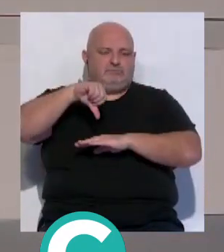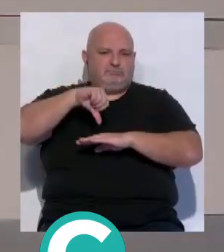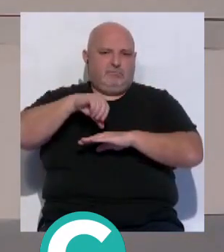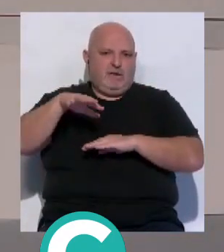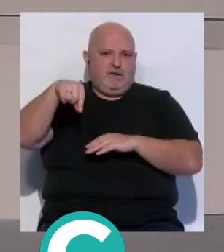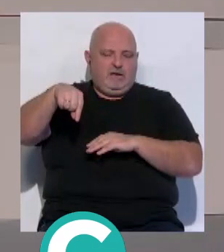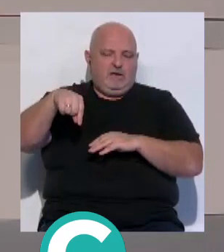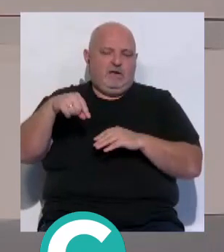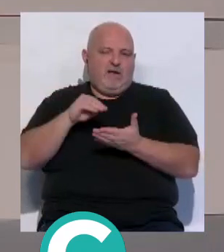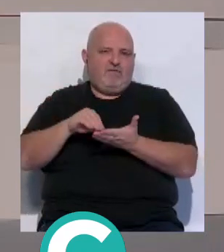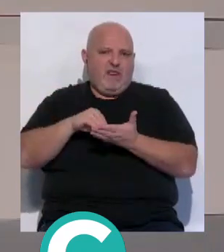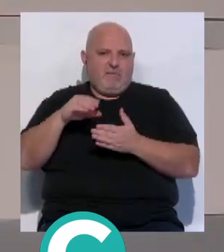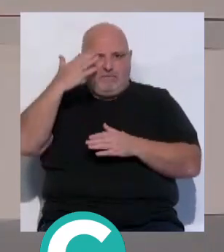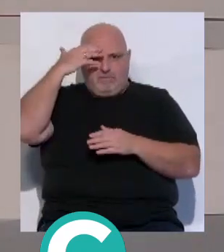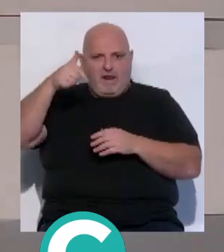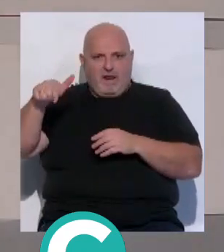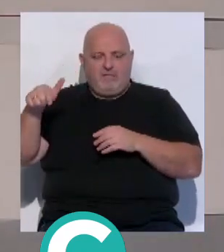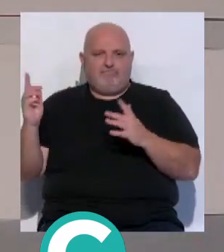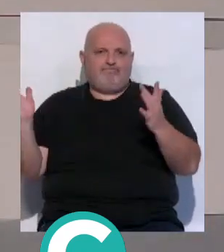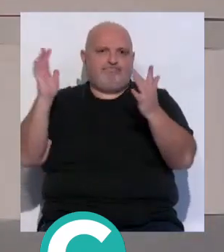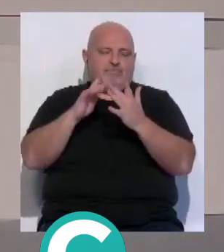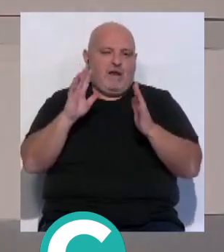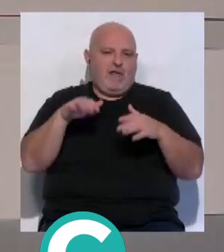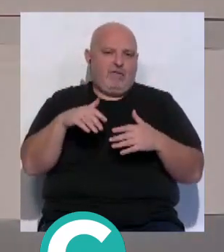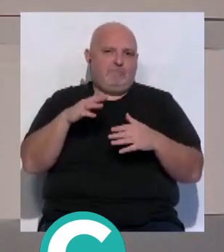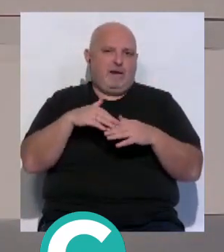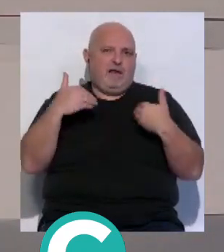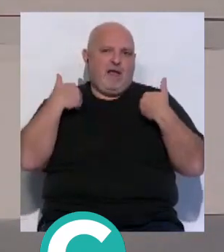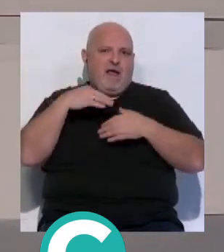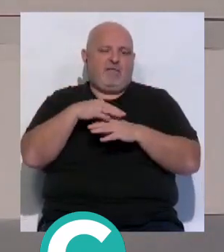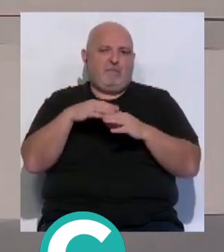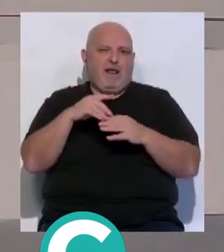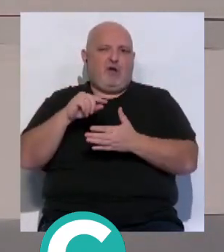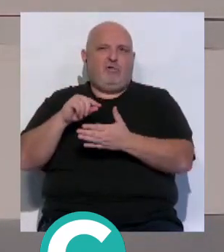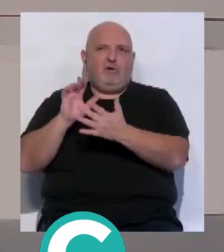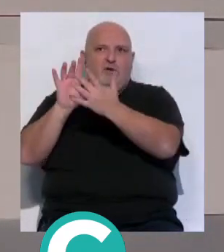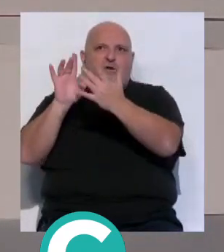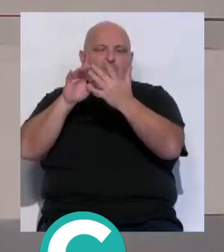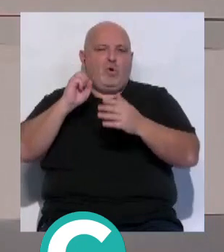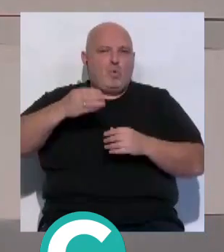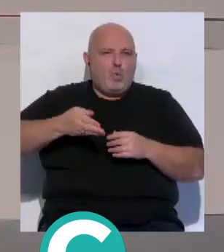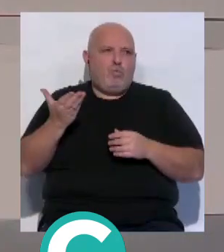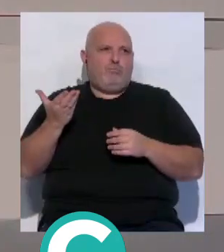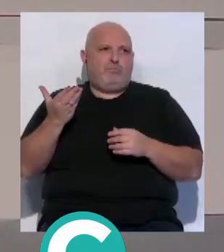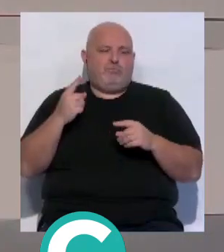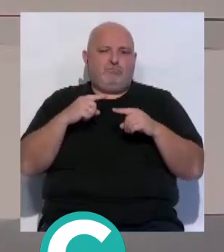trabajando Miguel Alfaro mientras que Loren del pino Álvaro Rodolfo arife que son otros de los